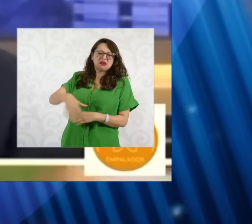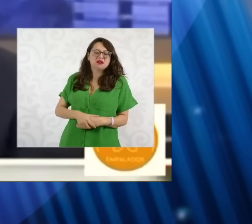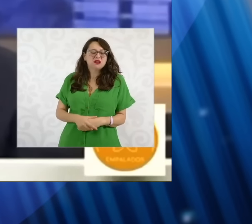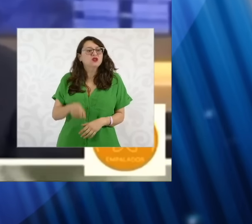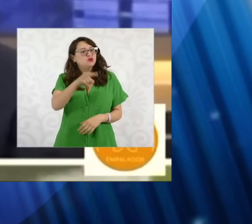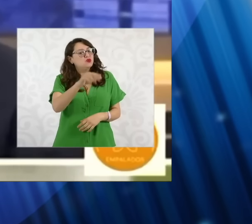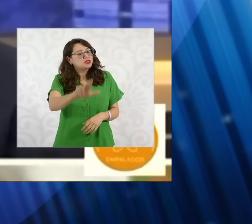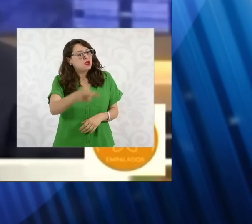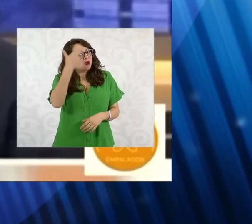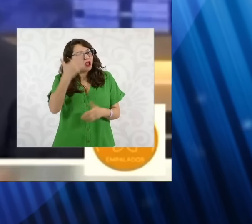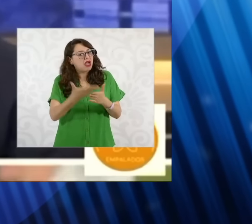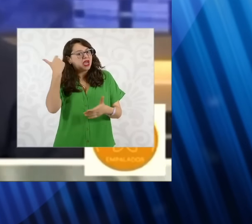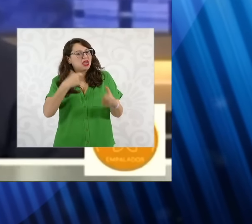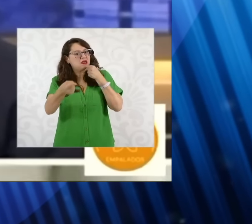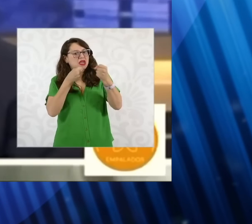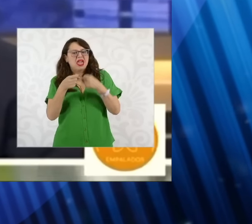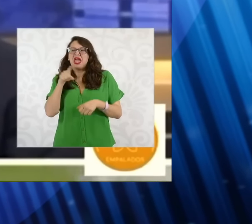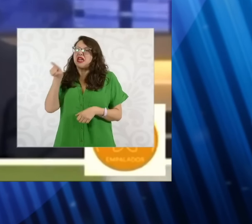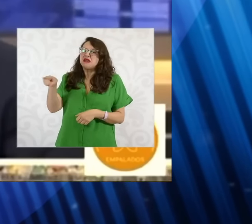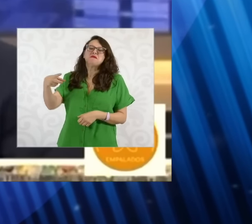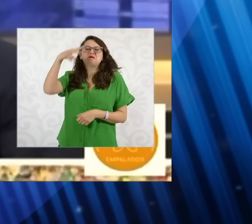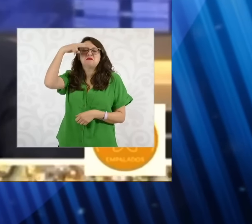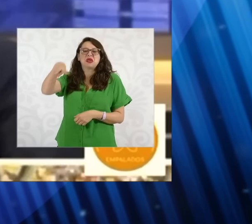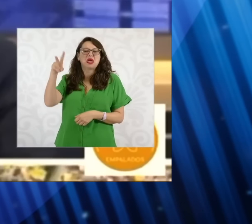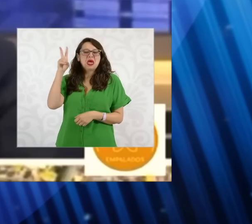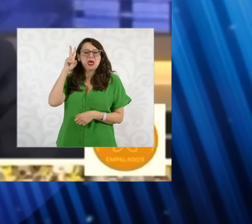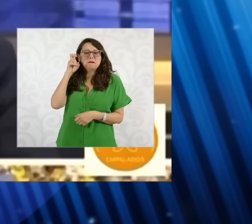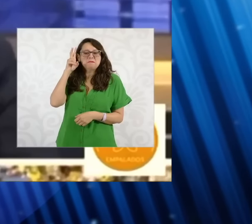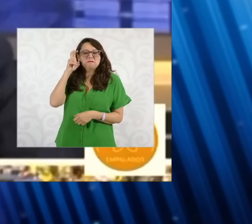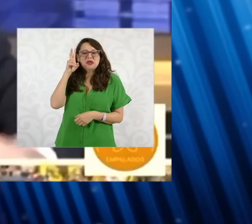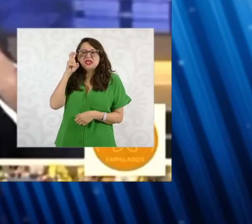un periodista que la envidia que los mexicanos le tienen a a los argentinos, no solamente en el